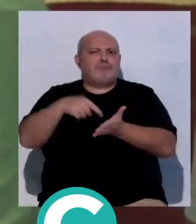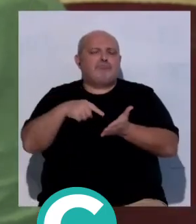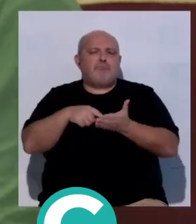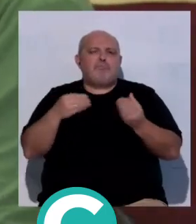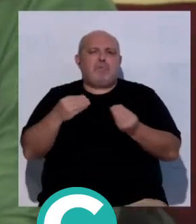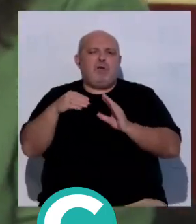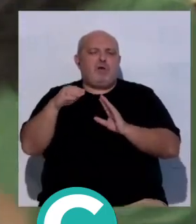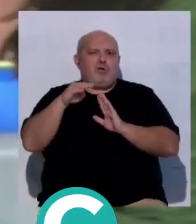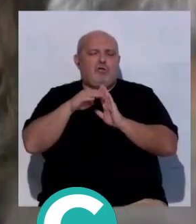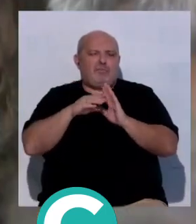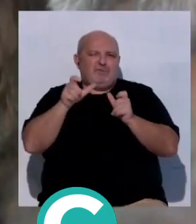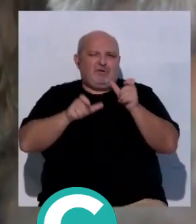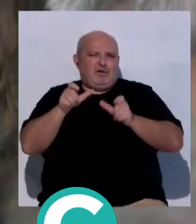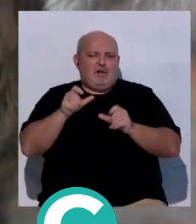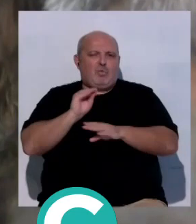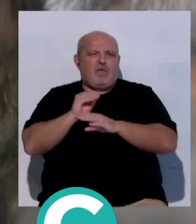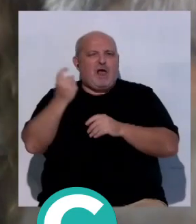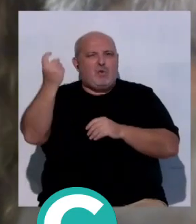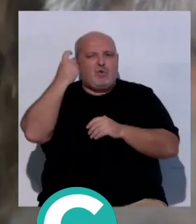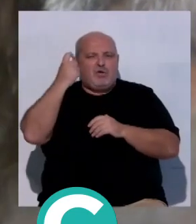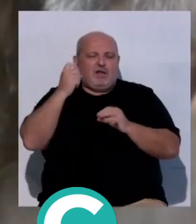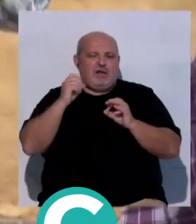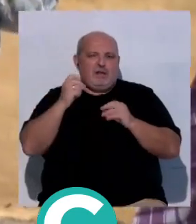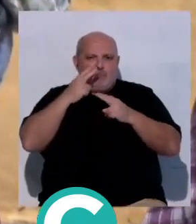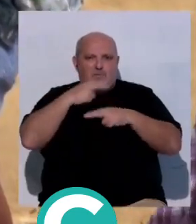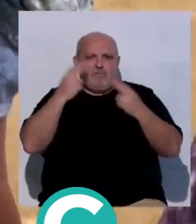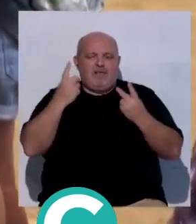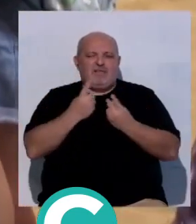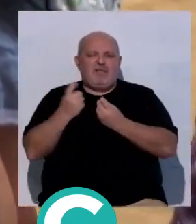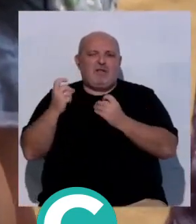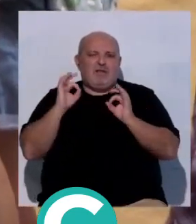las personas encargadas de cuidar al alumnado de la educación pública con necesidades especiales